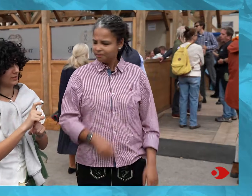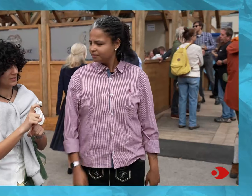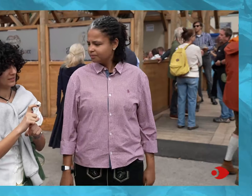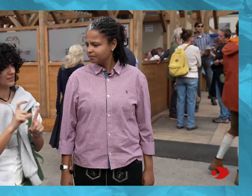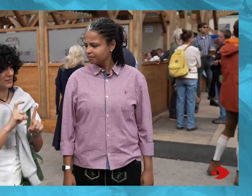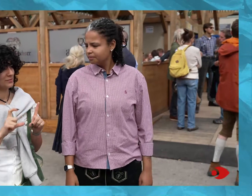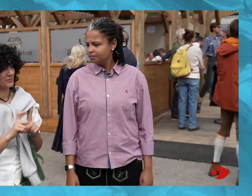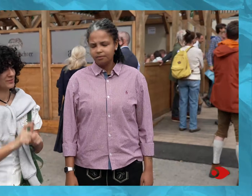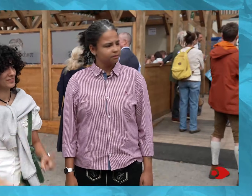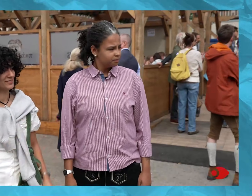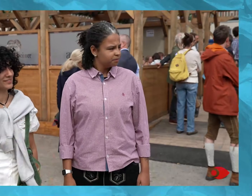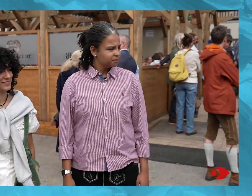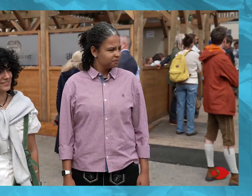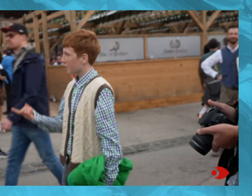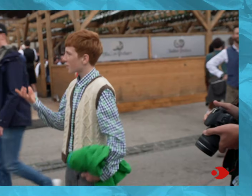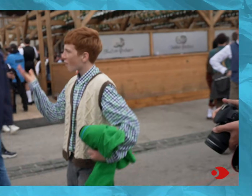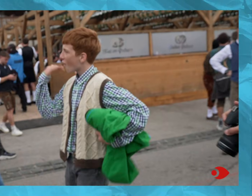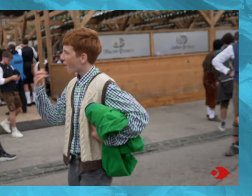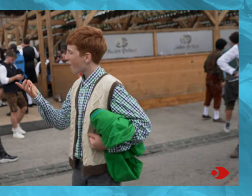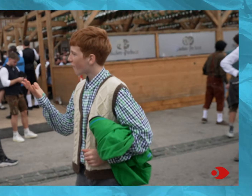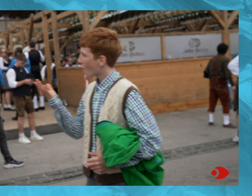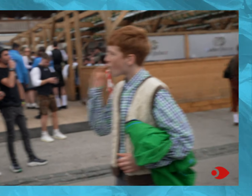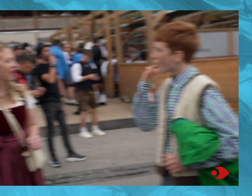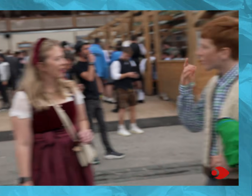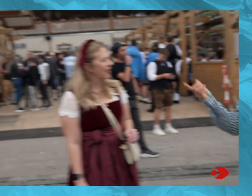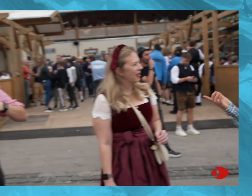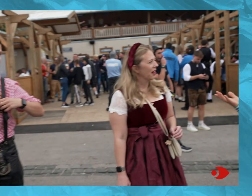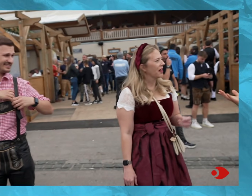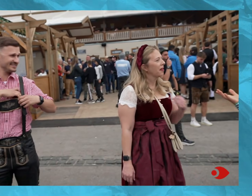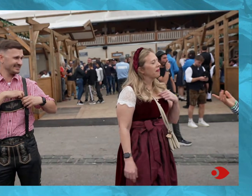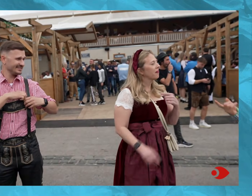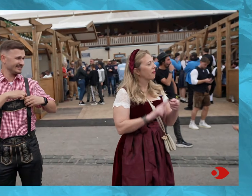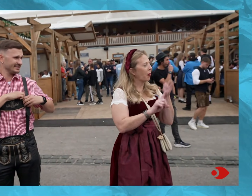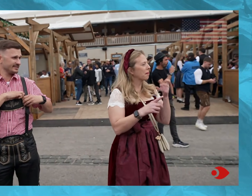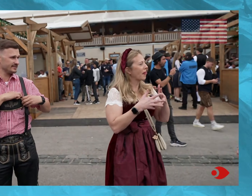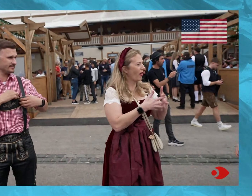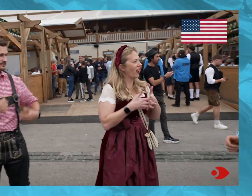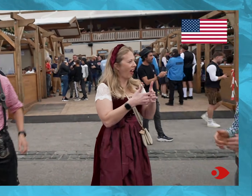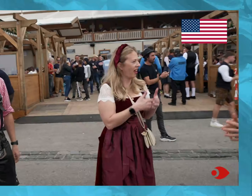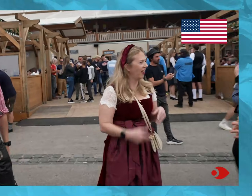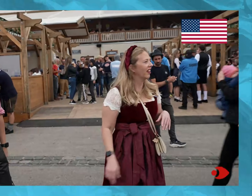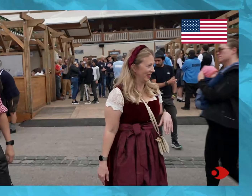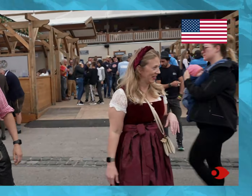In English it's COMMUNITY. Woher kommst du? From America.